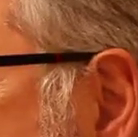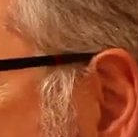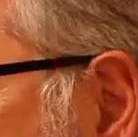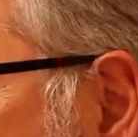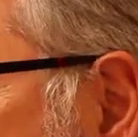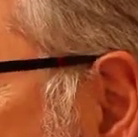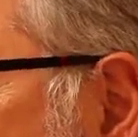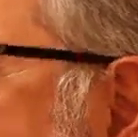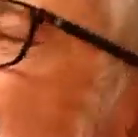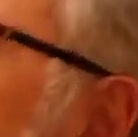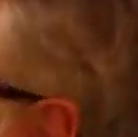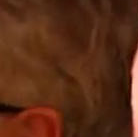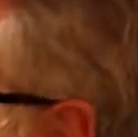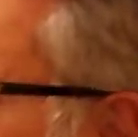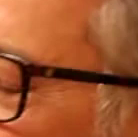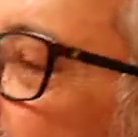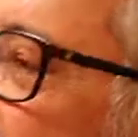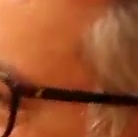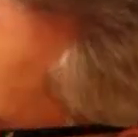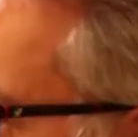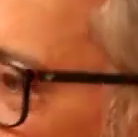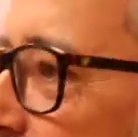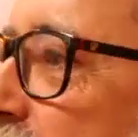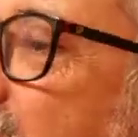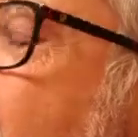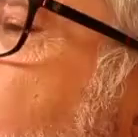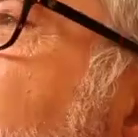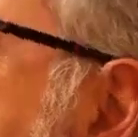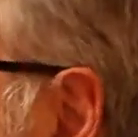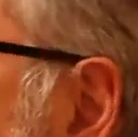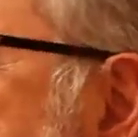un número de lotería, y casualmente su hermano le compra